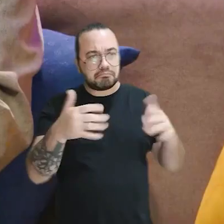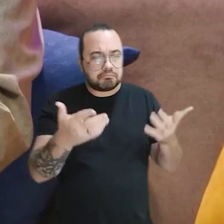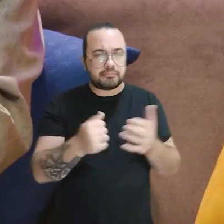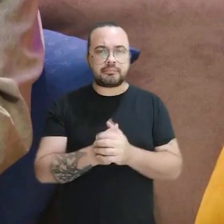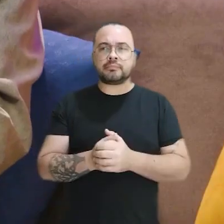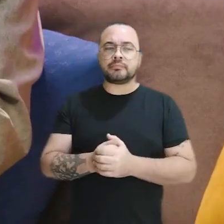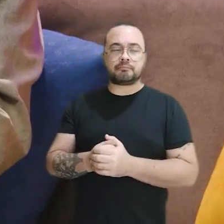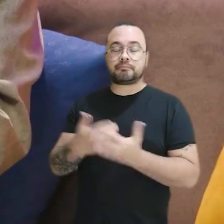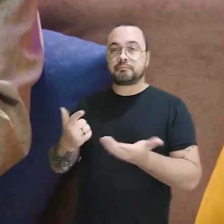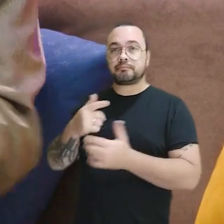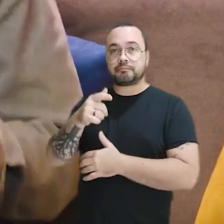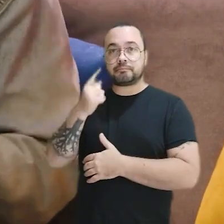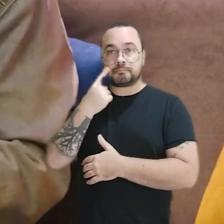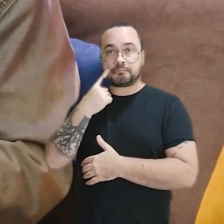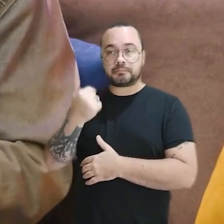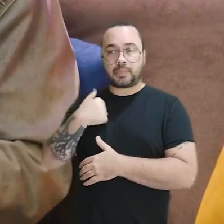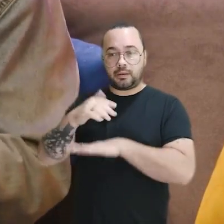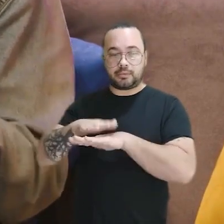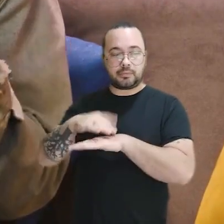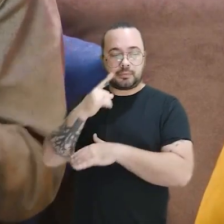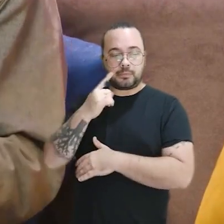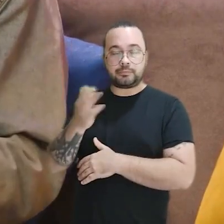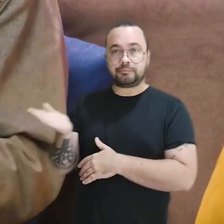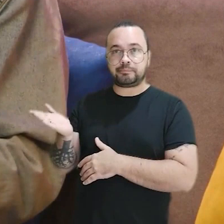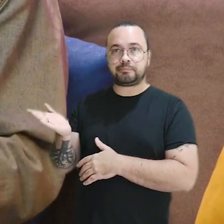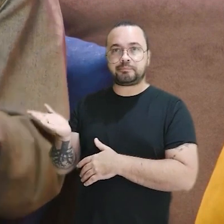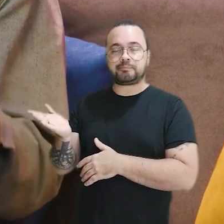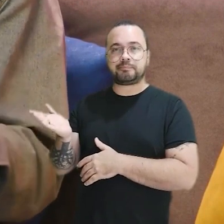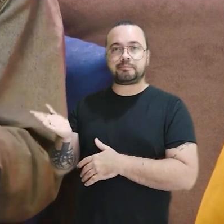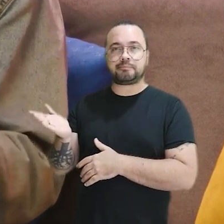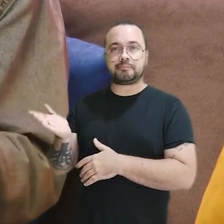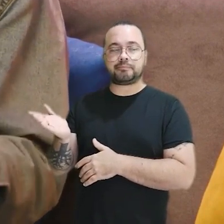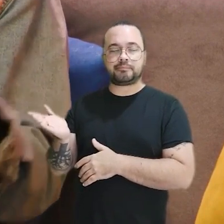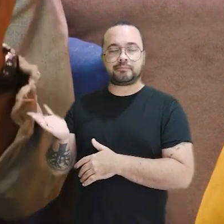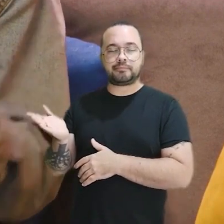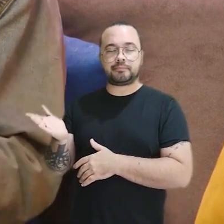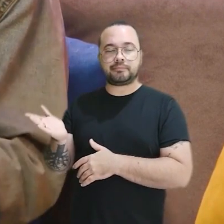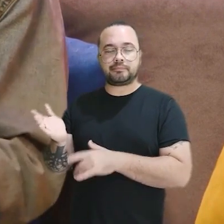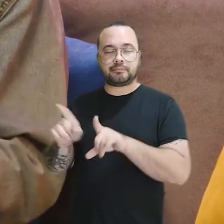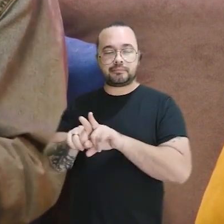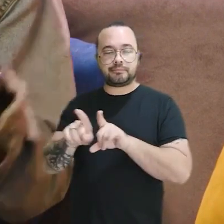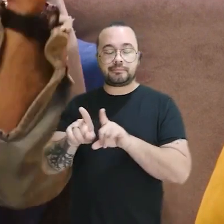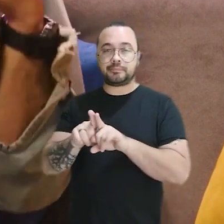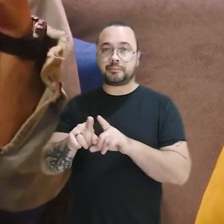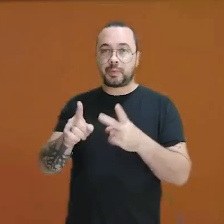Pra ver o que a gente tá tramando, é: olha lá no Clube do Minhoca, né? Clube do Minhoca, Banca do Minhoca... Conforme eu vou falando,